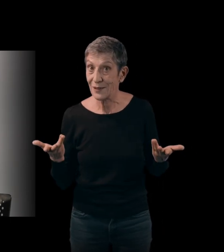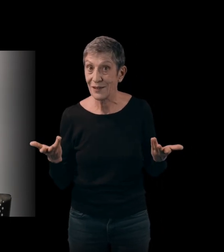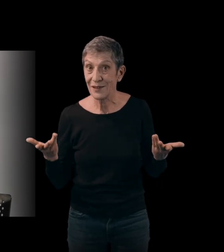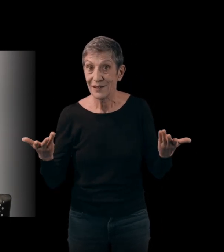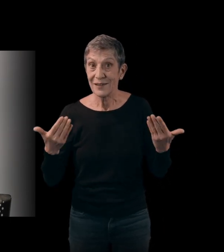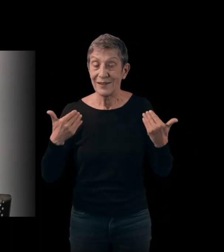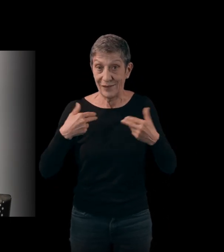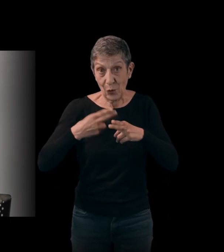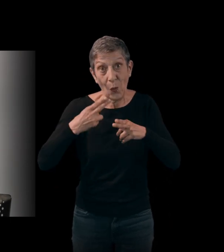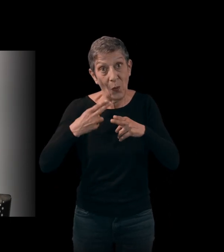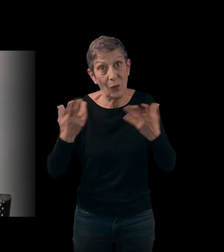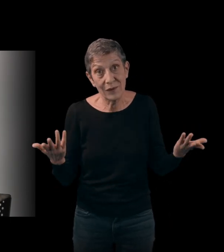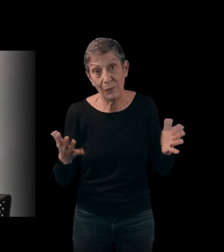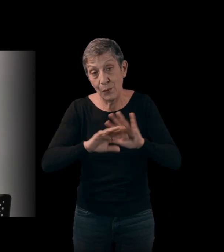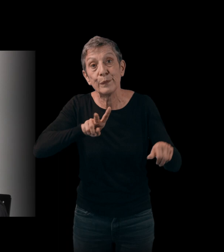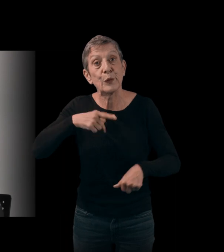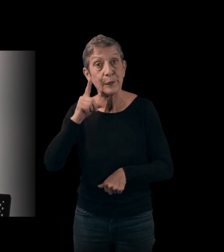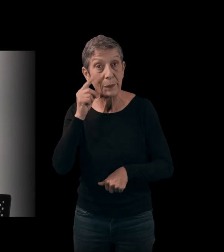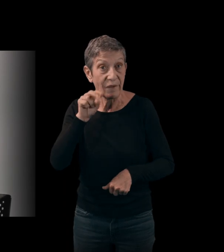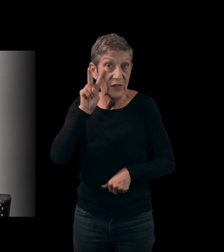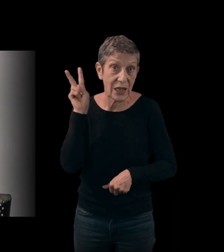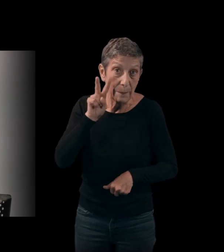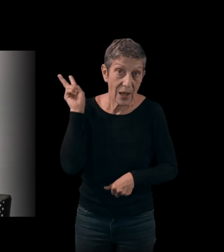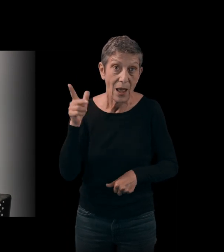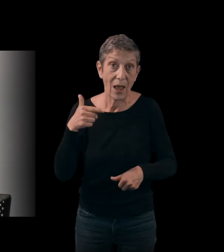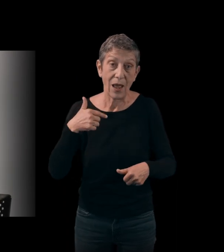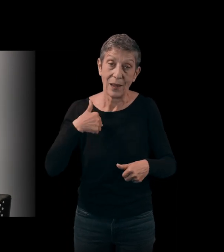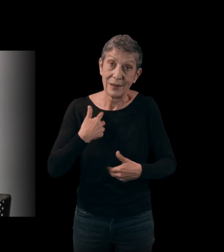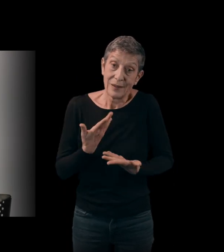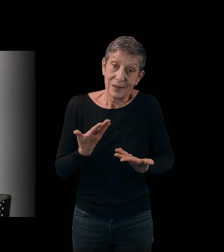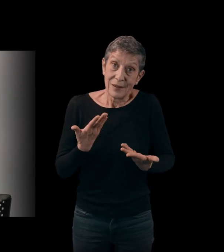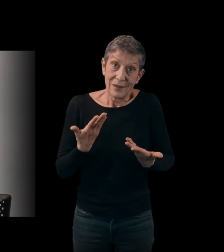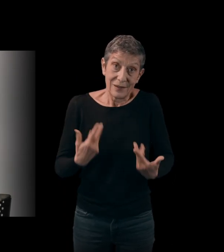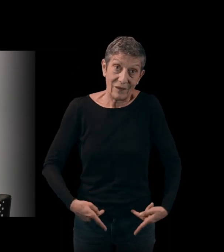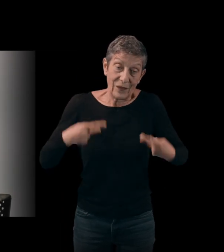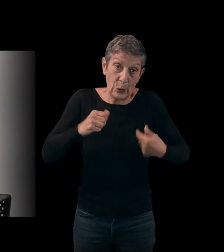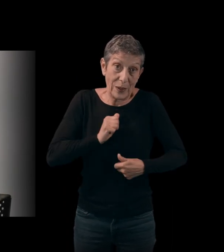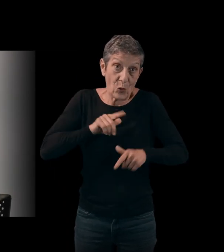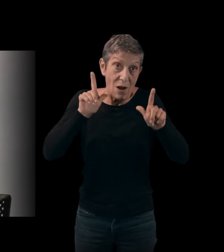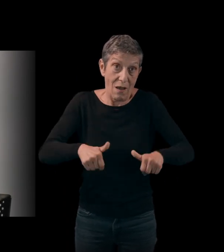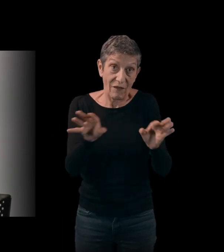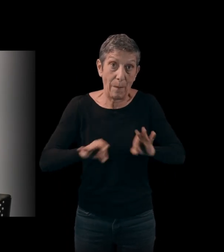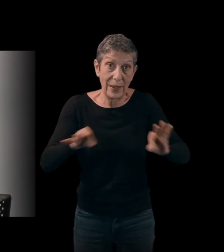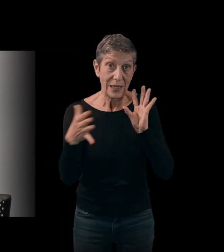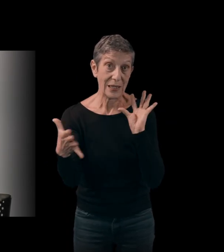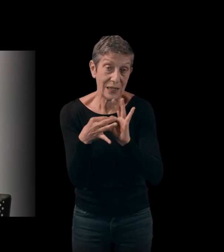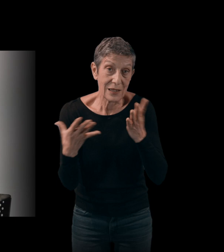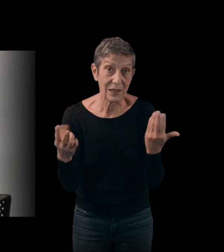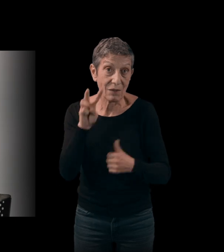avec mon patronyme, mon papa est Vietnamien, j'ai toute une histoire personnelle avec ce pays, qui est liée aussi à l'enfance,